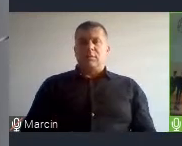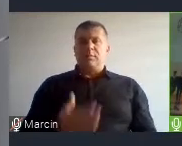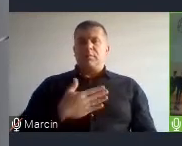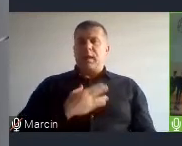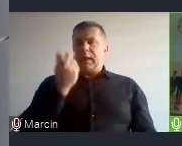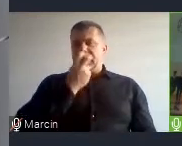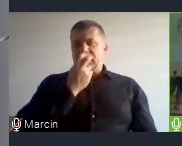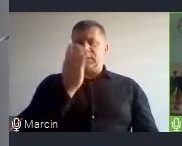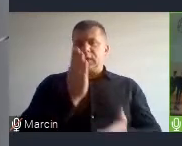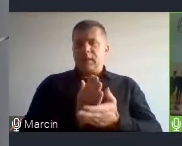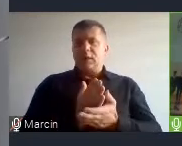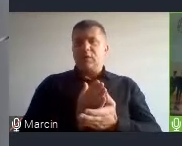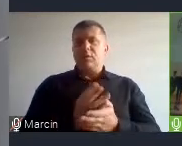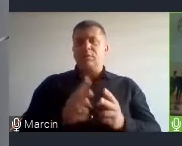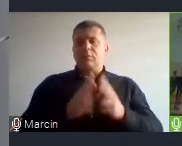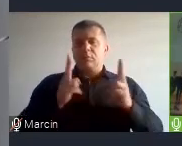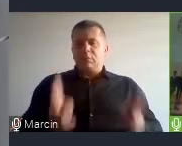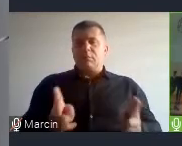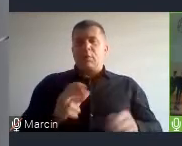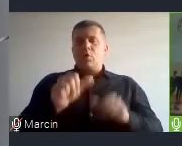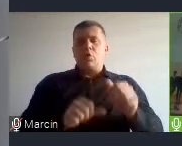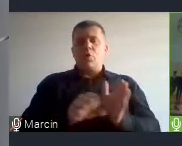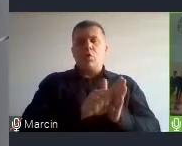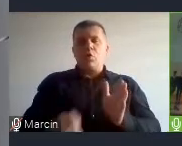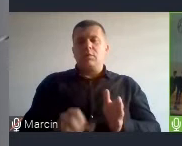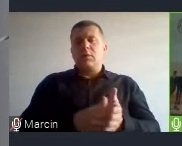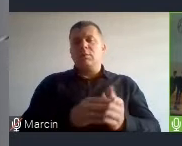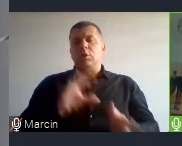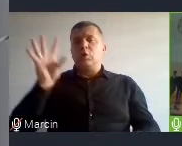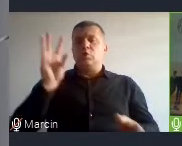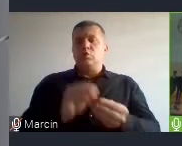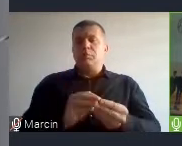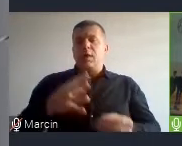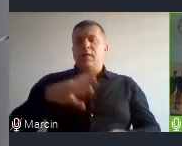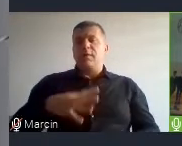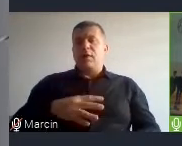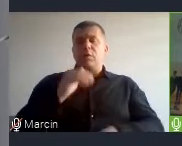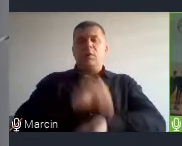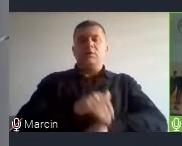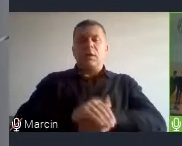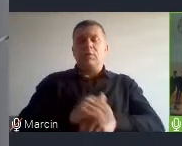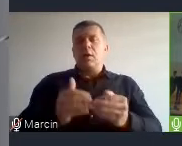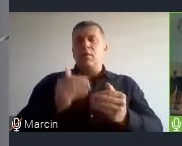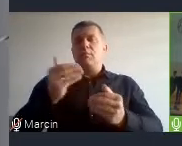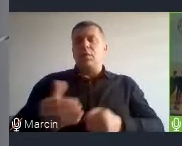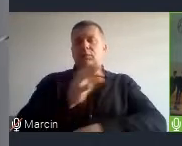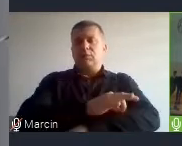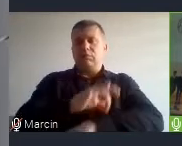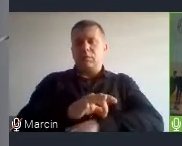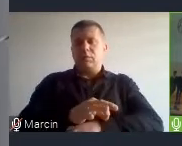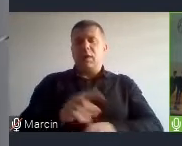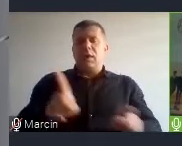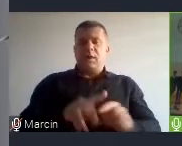Jeśli szacujemy w danym roku budżetowym. To oznacza, że interesuje nas wyłącznie horyzont danego roku.